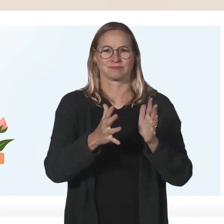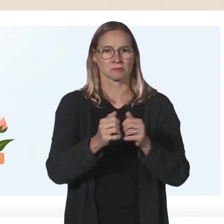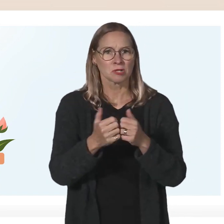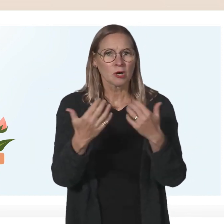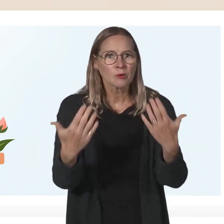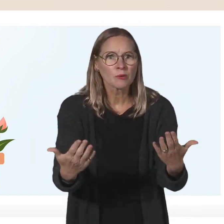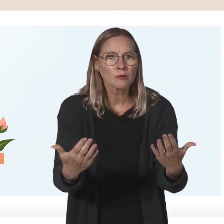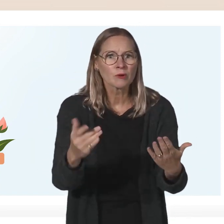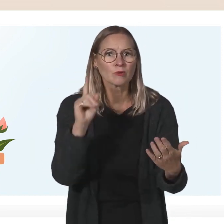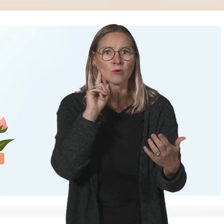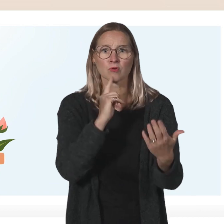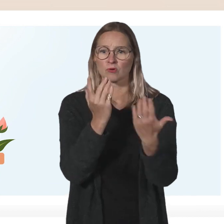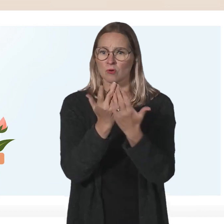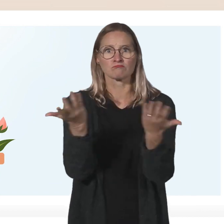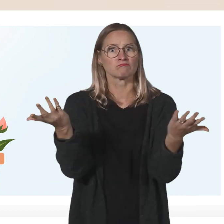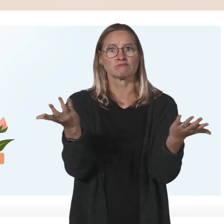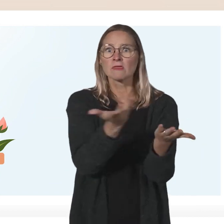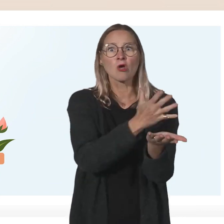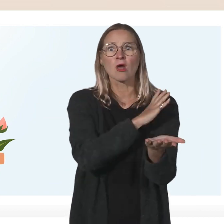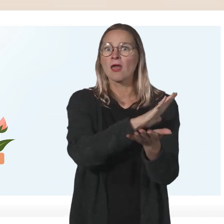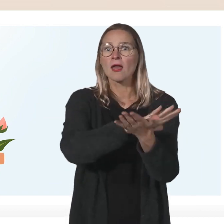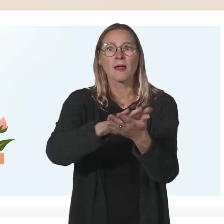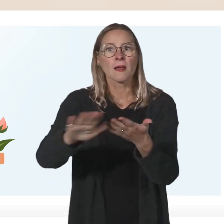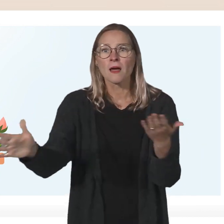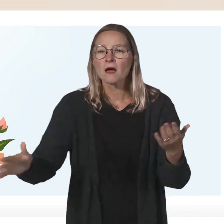mutta nyt kuurojen kouluja ei enää ole.